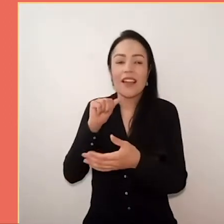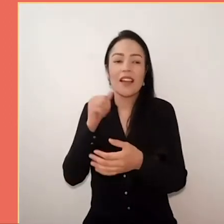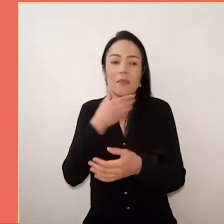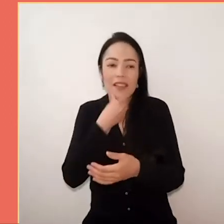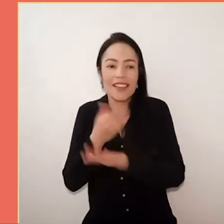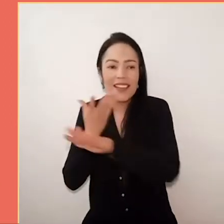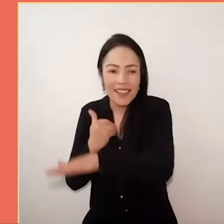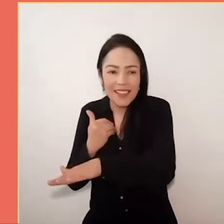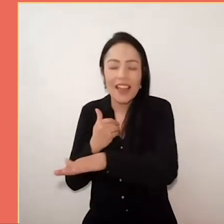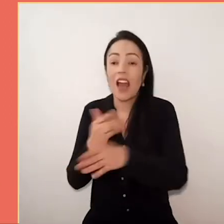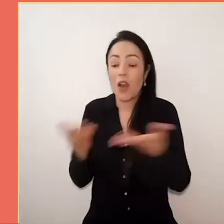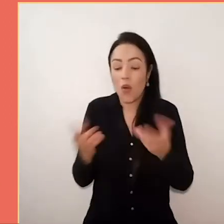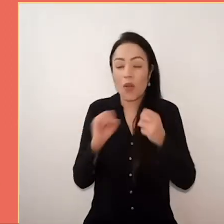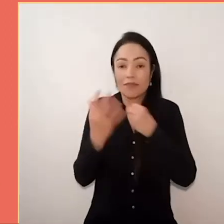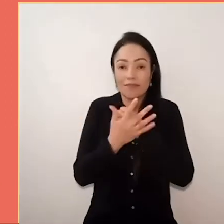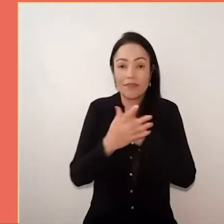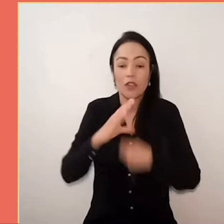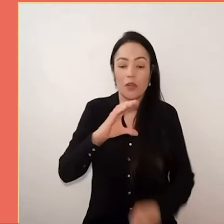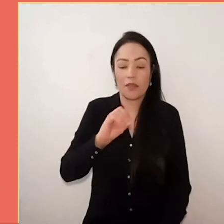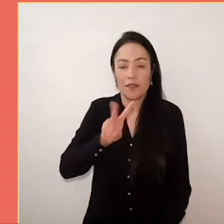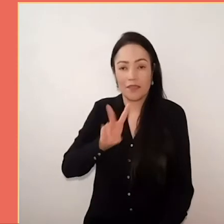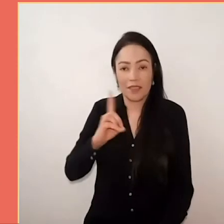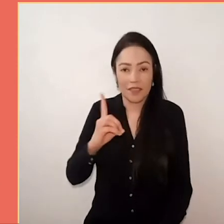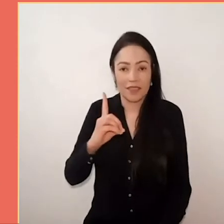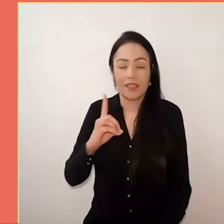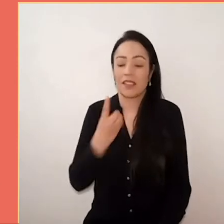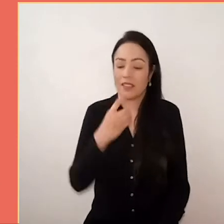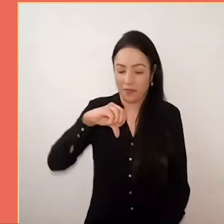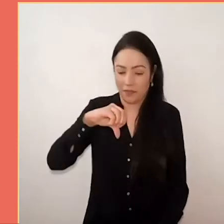isso era Abril de 2020, ou seja, a pandemia estava no começo,